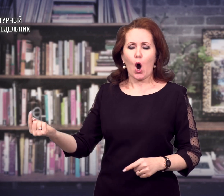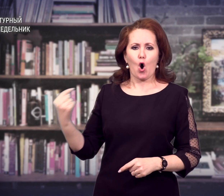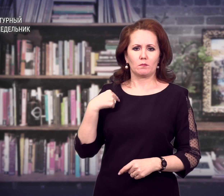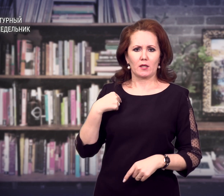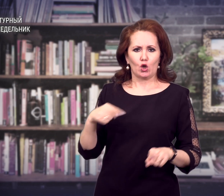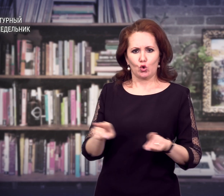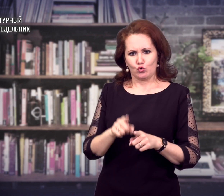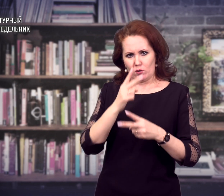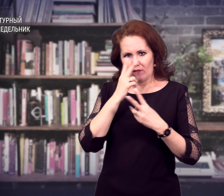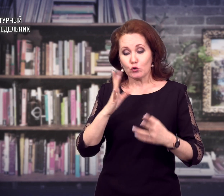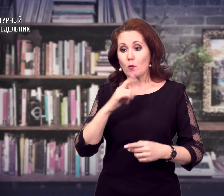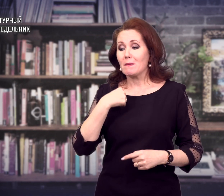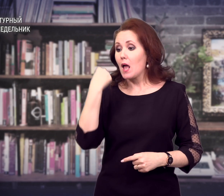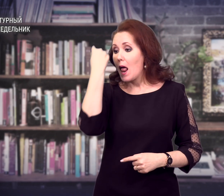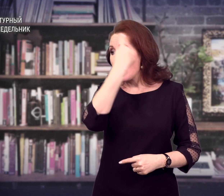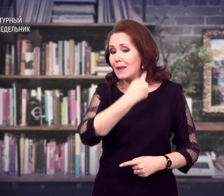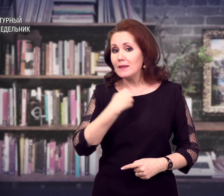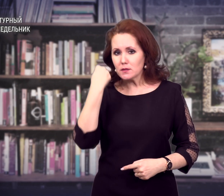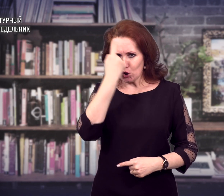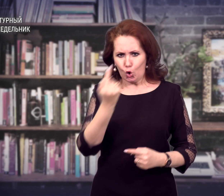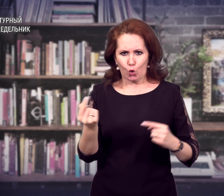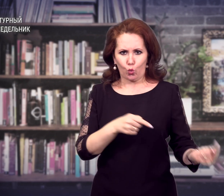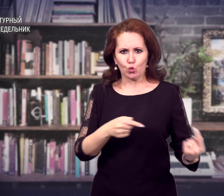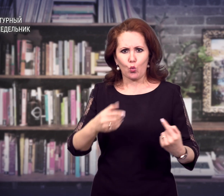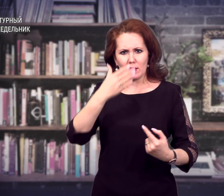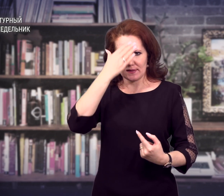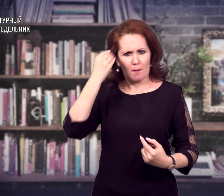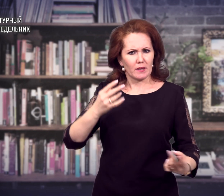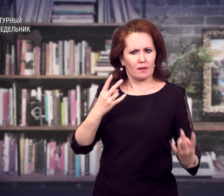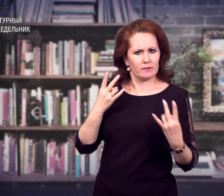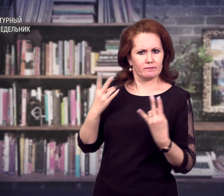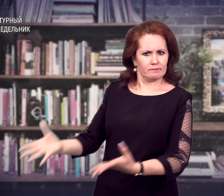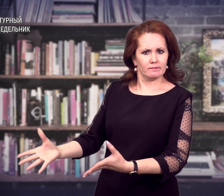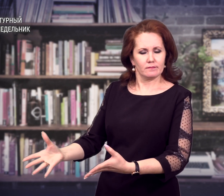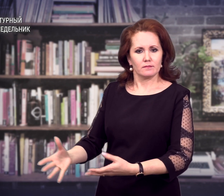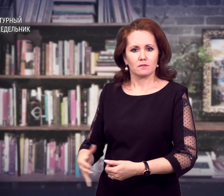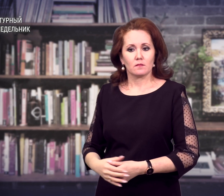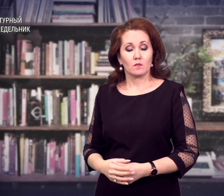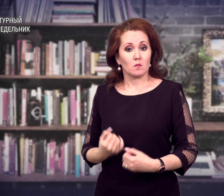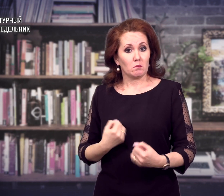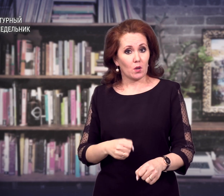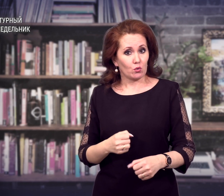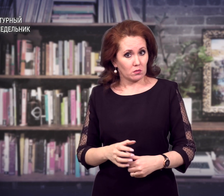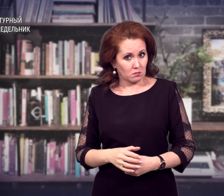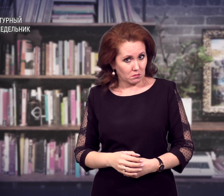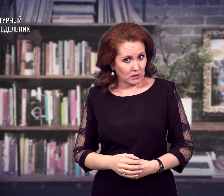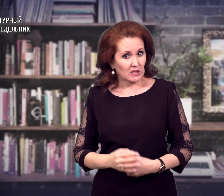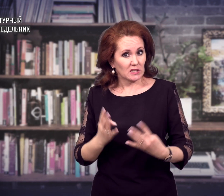Чтобы мы забыли как выглядят наши лица! Плотник уточнил: